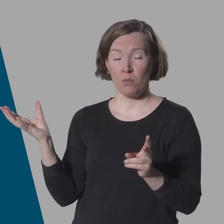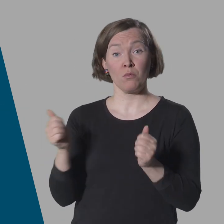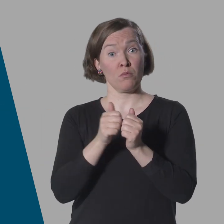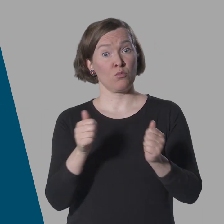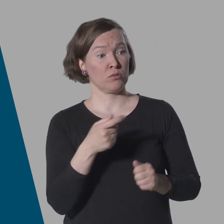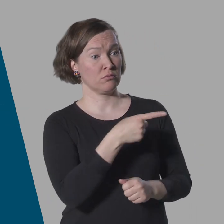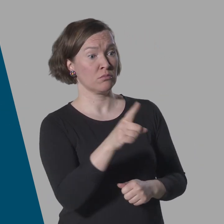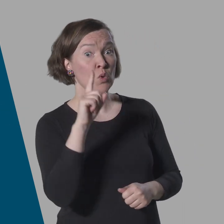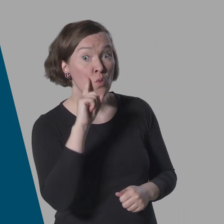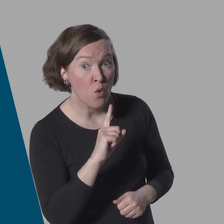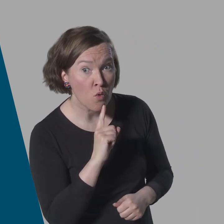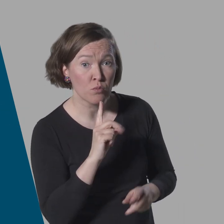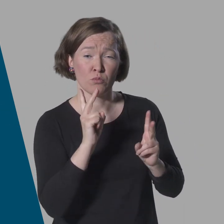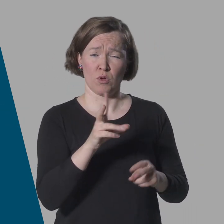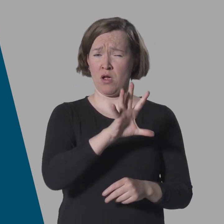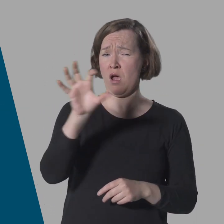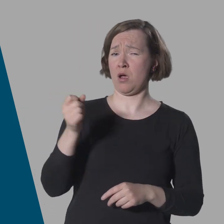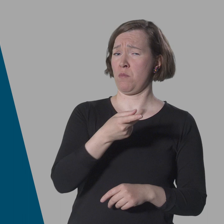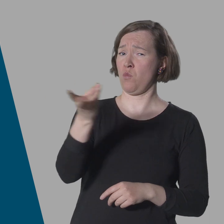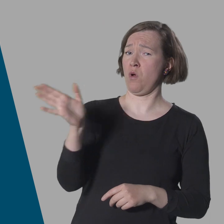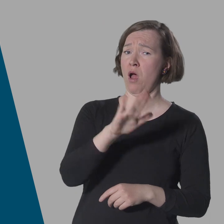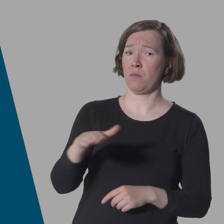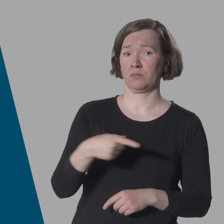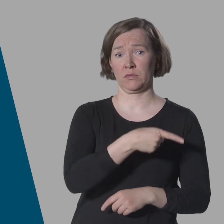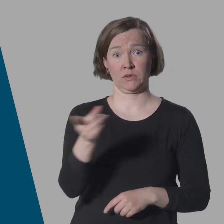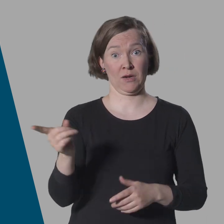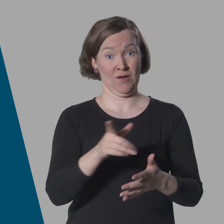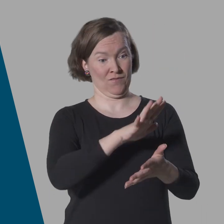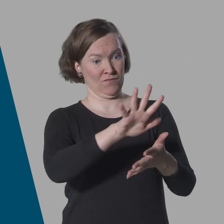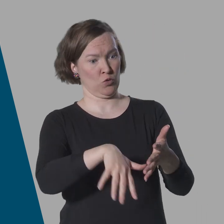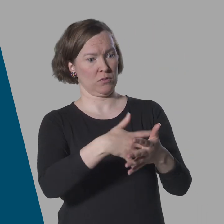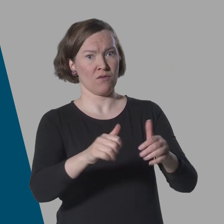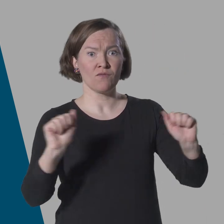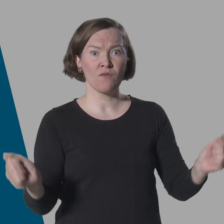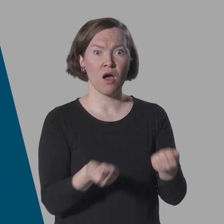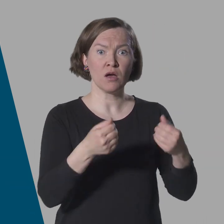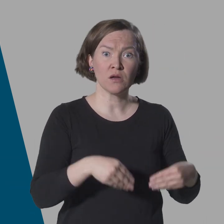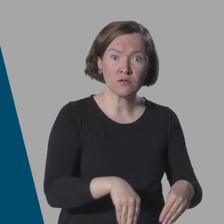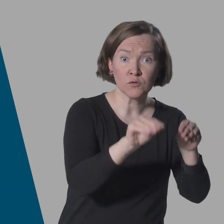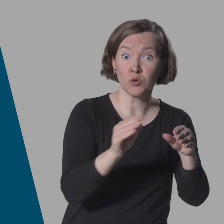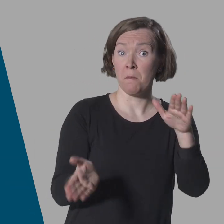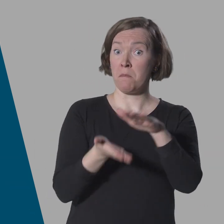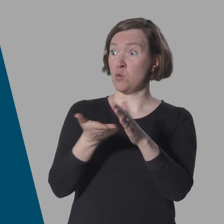paitsi että varhaiskasvatusta ja perusopetusta on ani harvoin tarjolla -